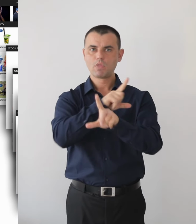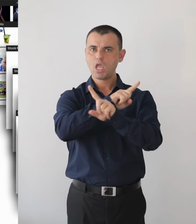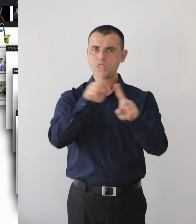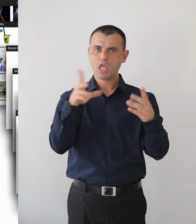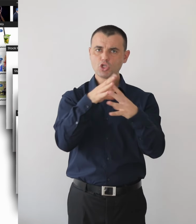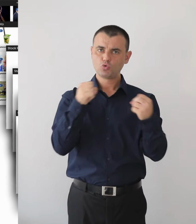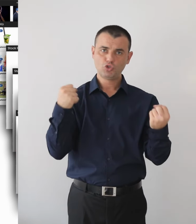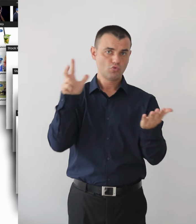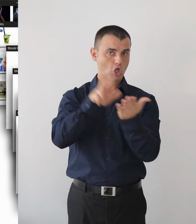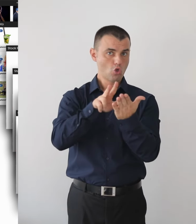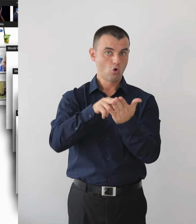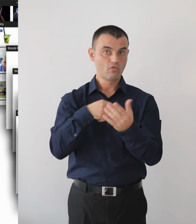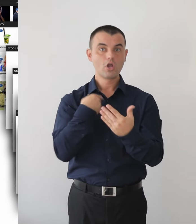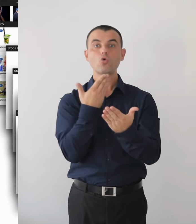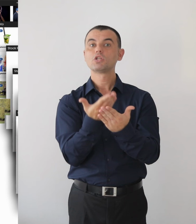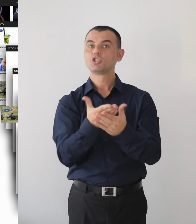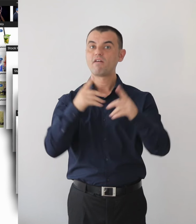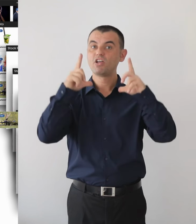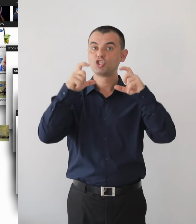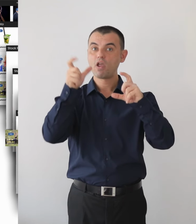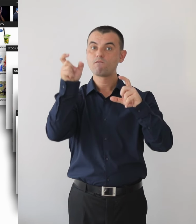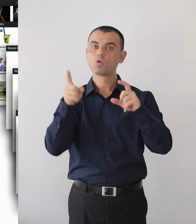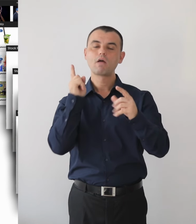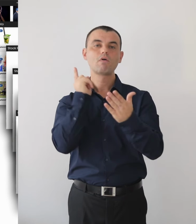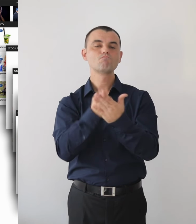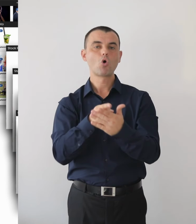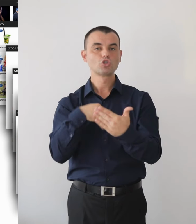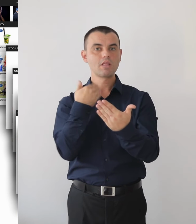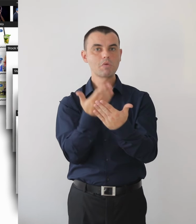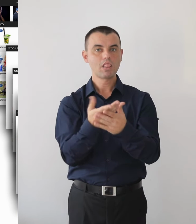Неизключителен договор означава, че фотографът може да предложи същите снимки